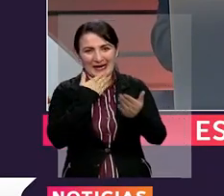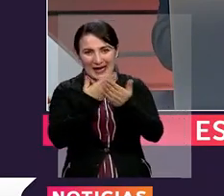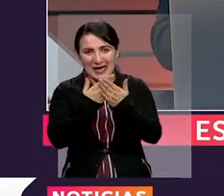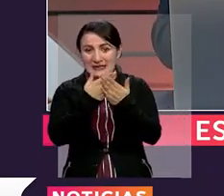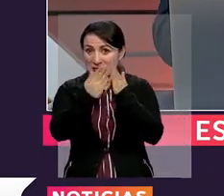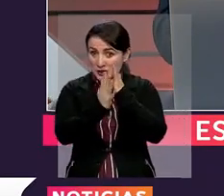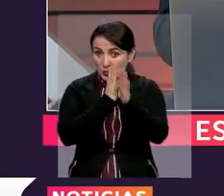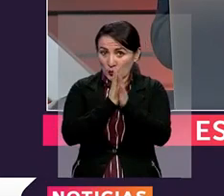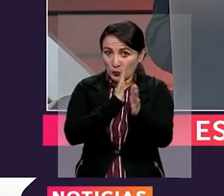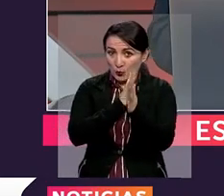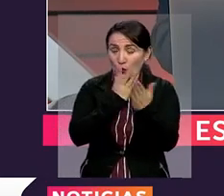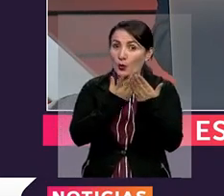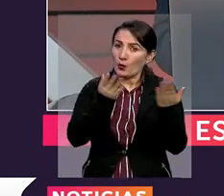VECES SE GENERA EN LA CIUDADANíA FRENTE A LA PROTESTA SOCIAL CO